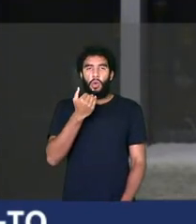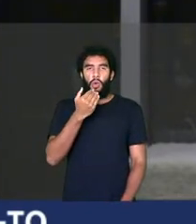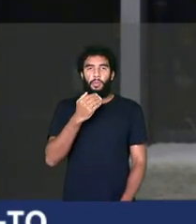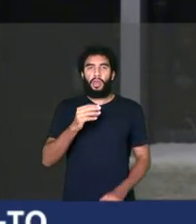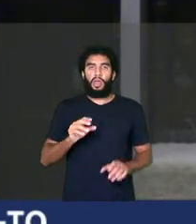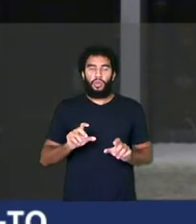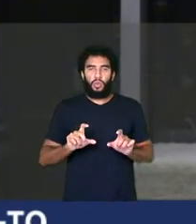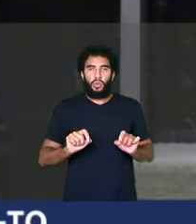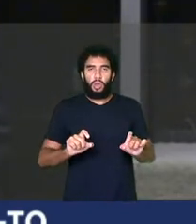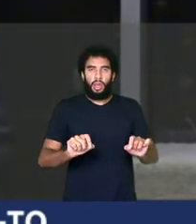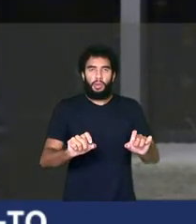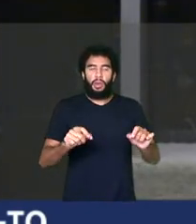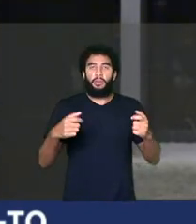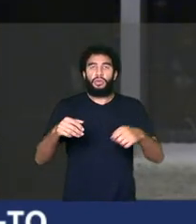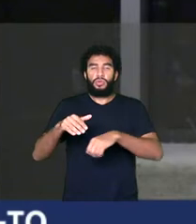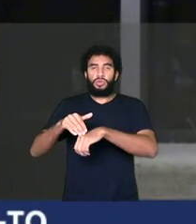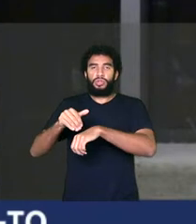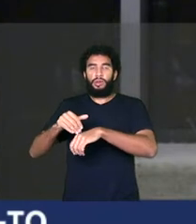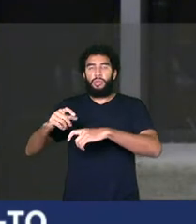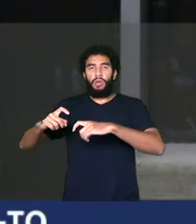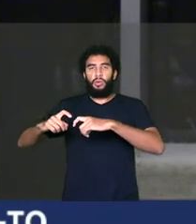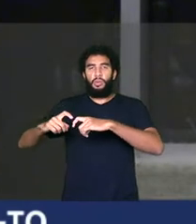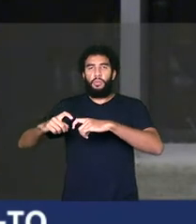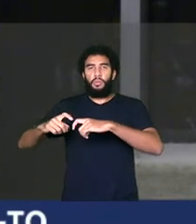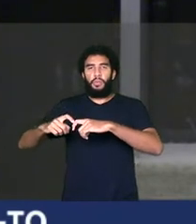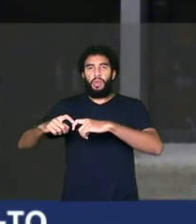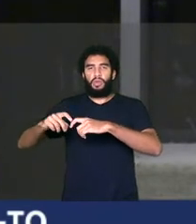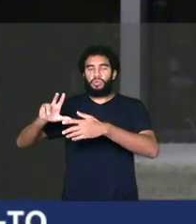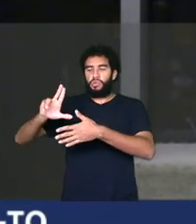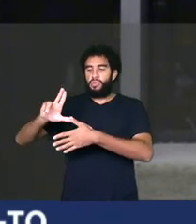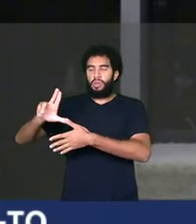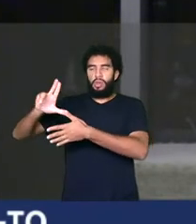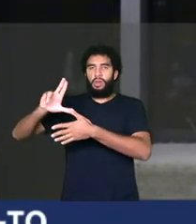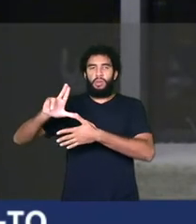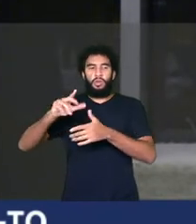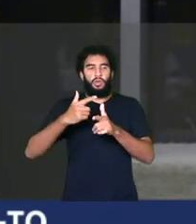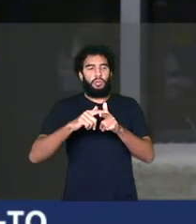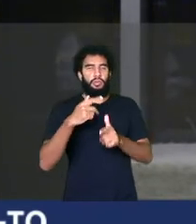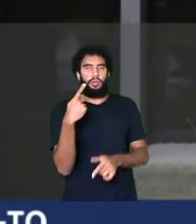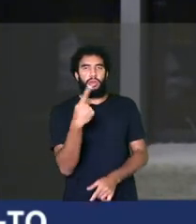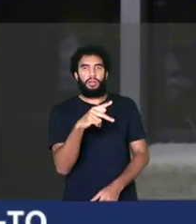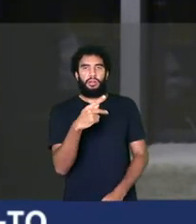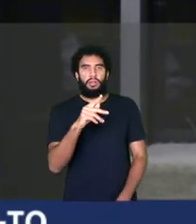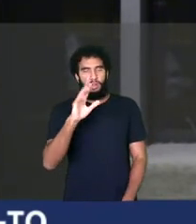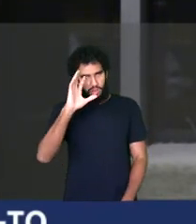BUSCAR UM MÉDICO LÁ NO CARIBE QUE ESTAVA DE FÉRIAS PARA RESOLVER O PROBLEMA DE